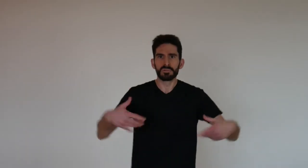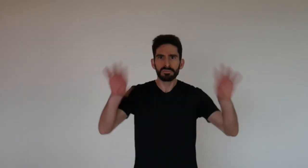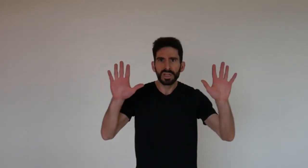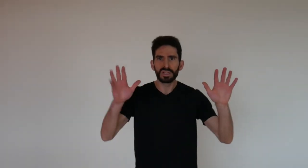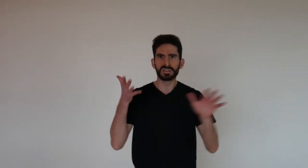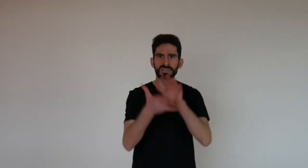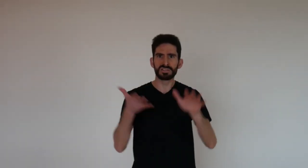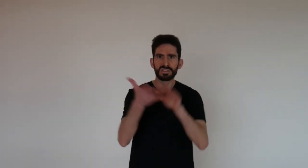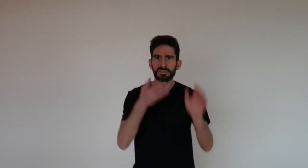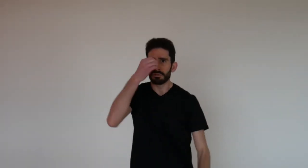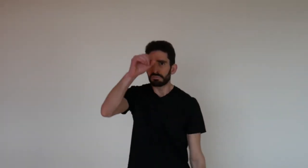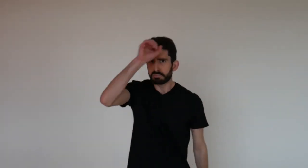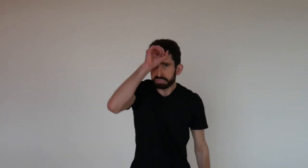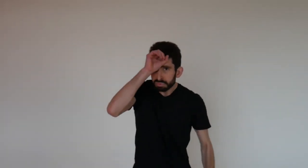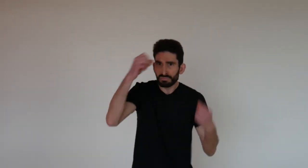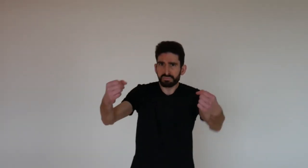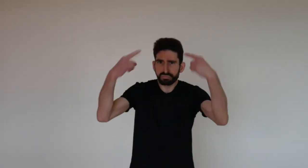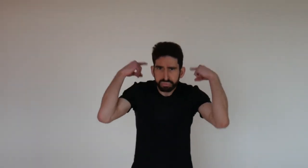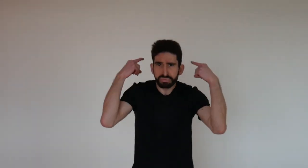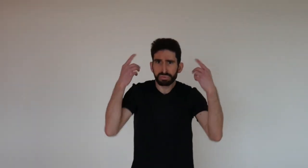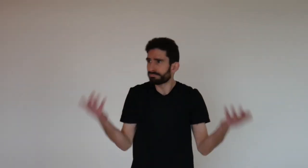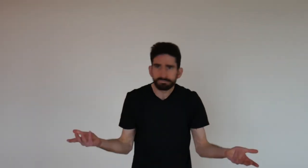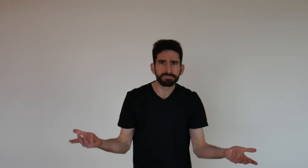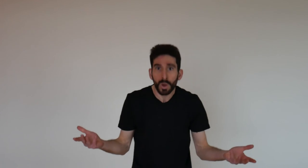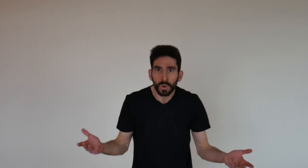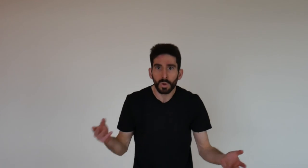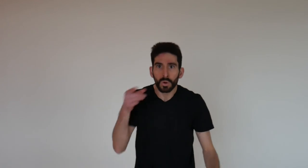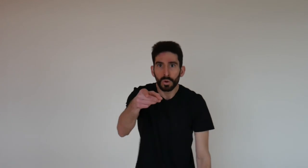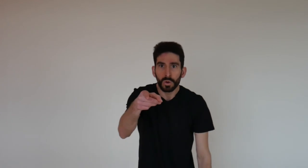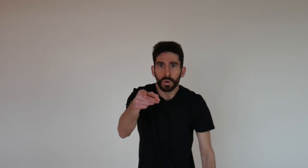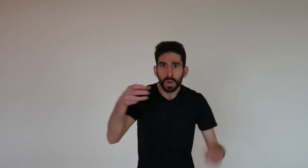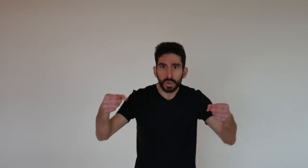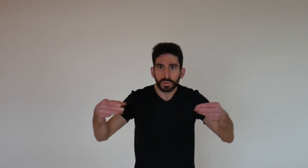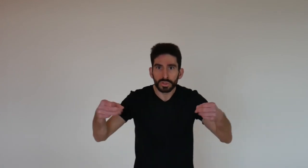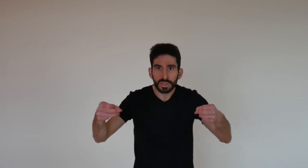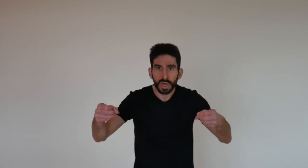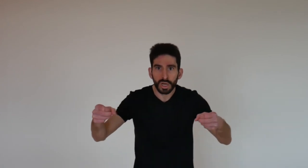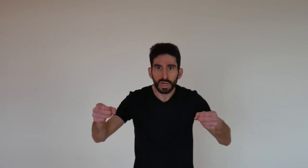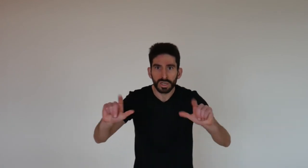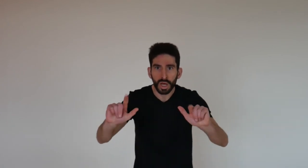Mais, je ne m'y connais rien en signes, comment faire ? Oh, il y a du sous-titrage.